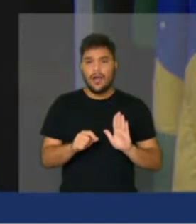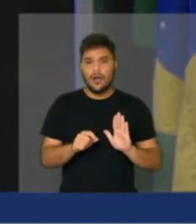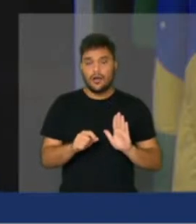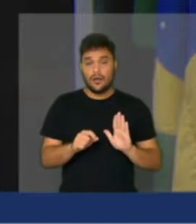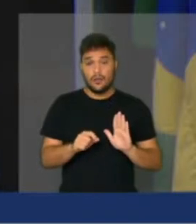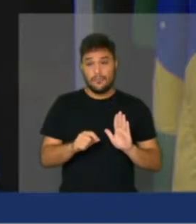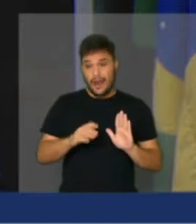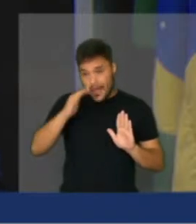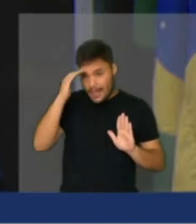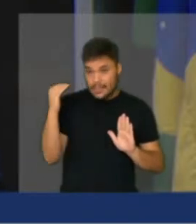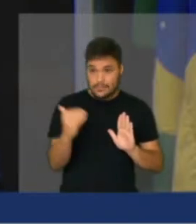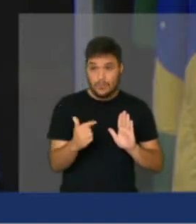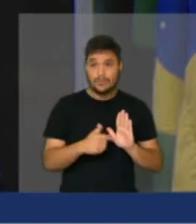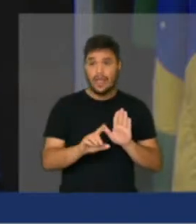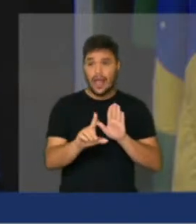FINANCEIROS DESSAS MEDIDAS,